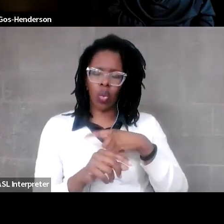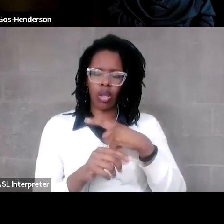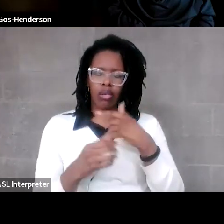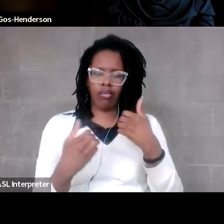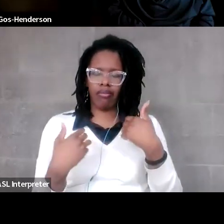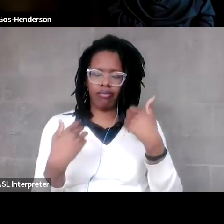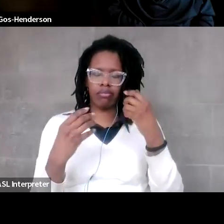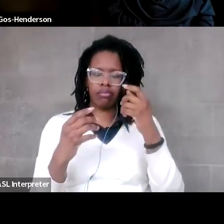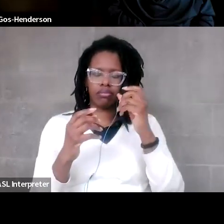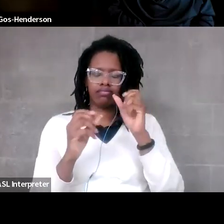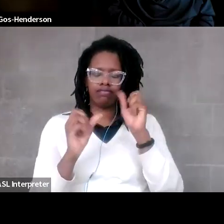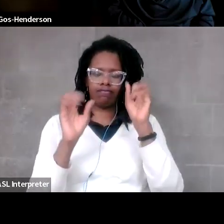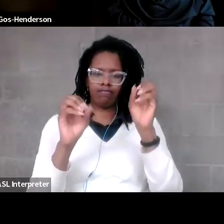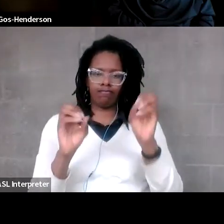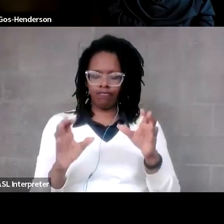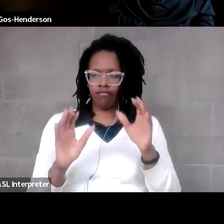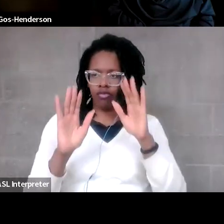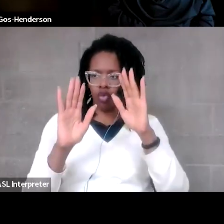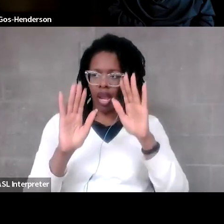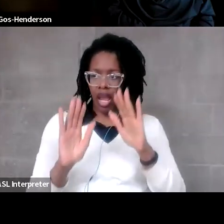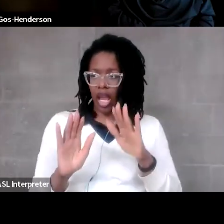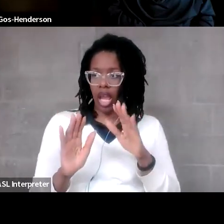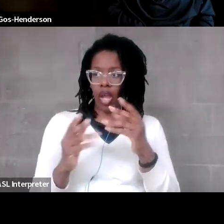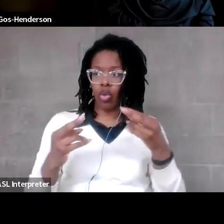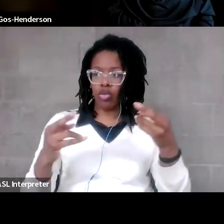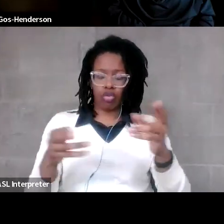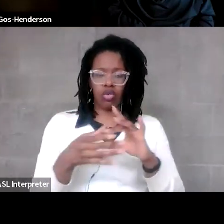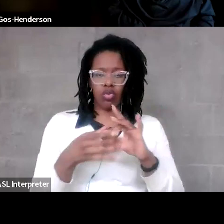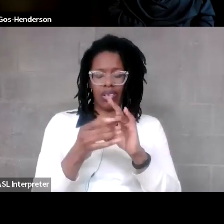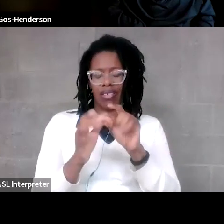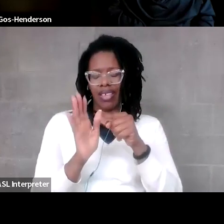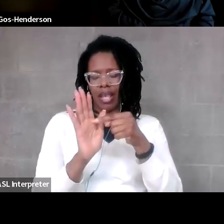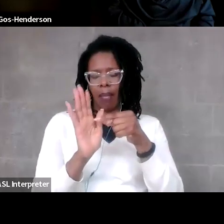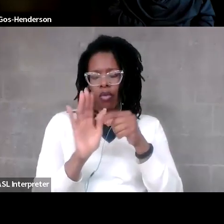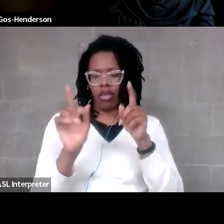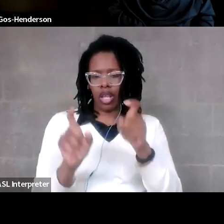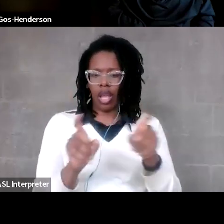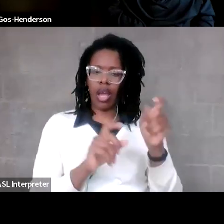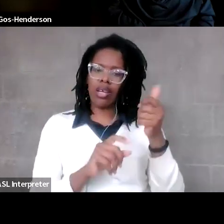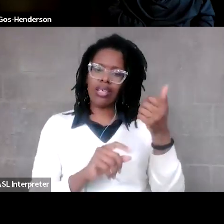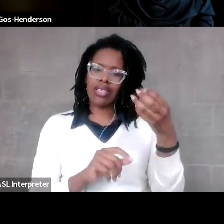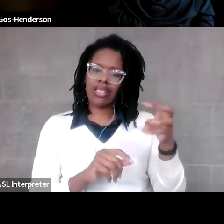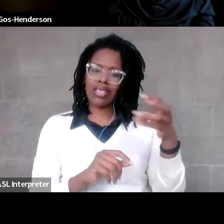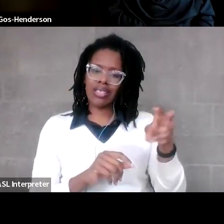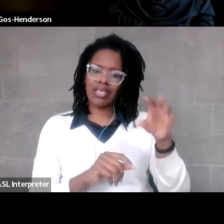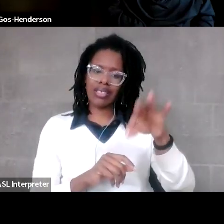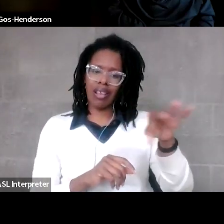sobre un ejemplo real del formulario 1699 completado. Algunas personas tenían preocupaciones sobre completarlo,